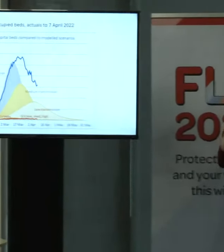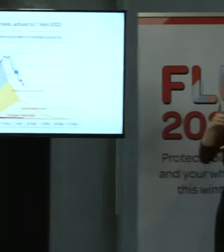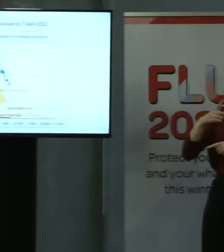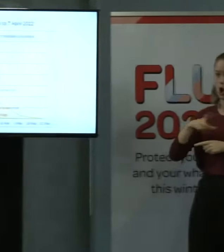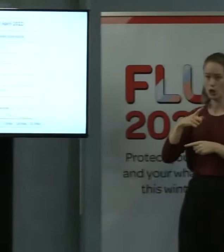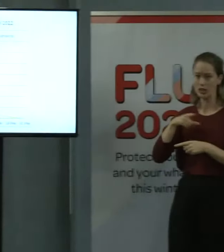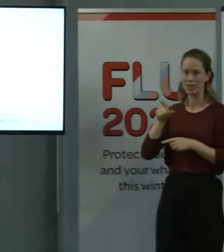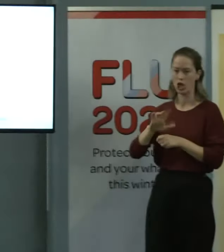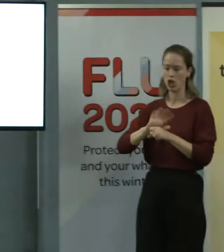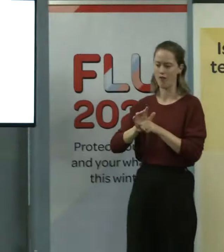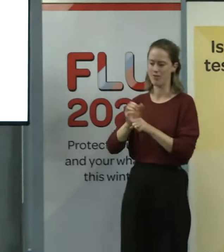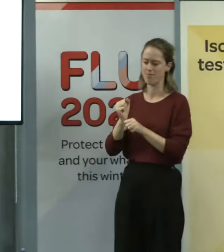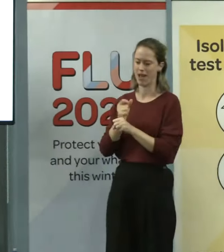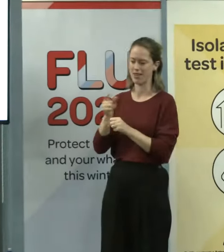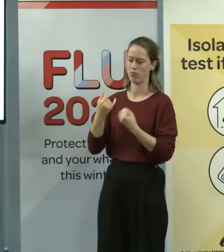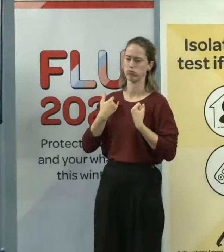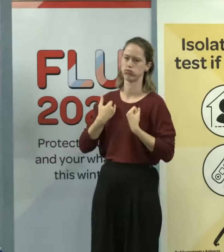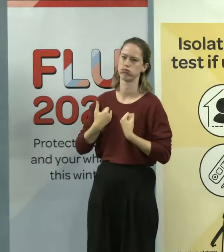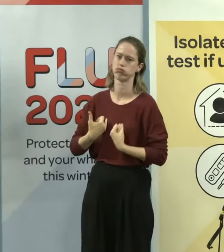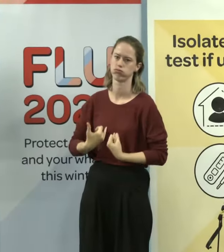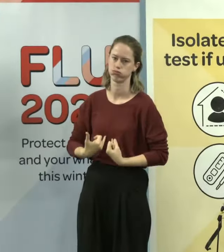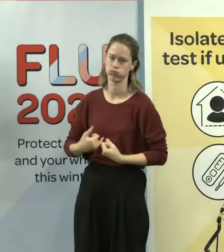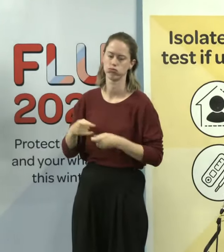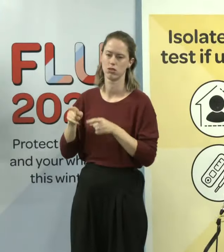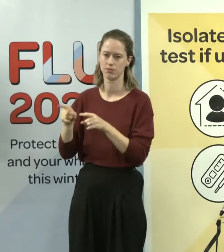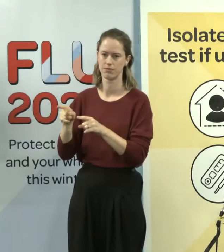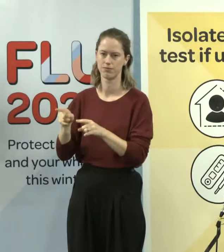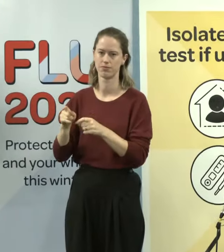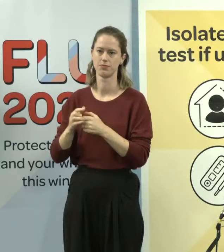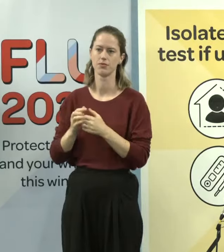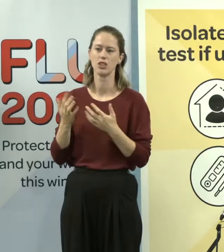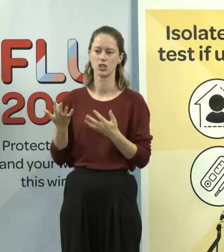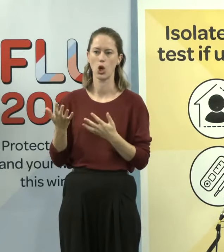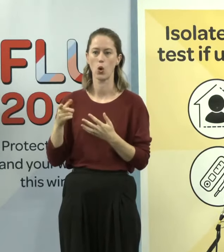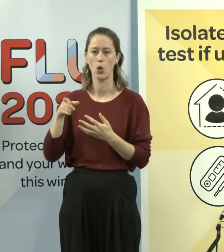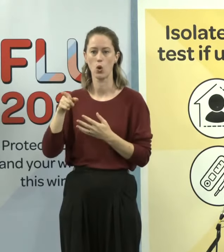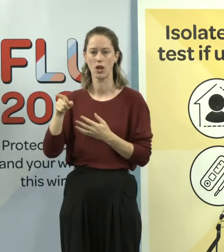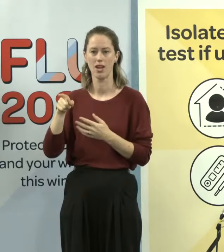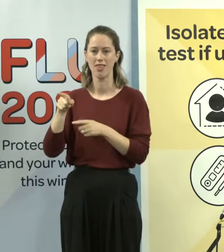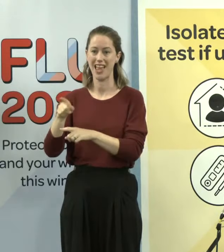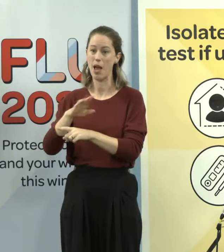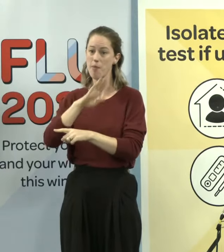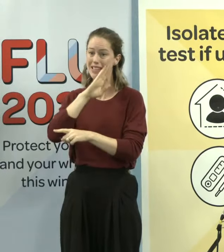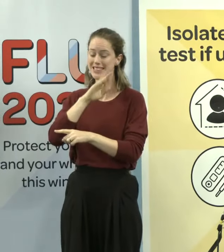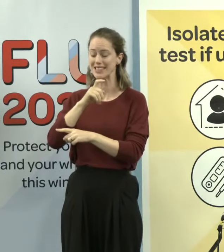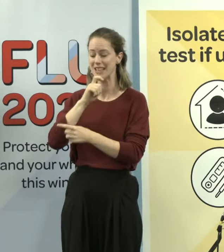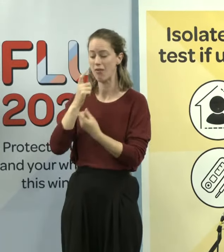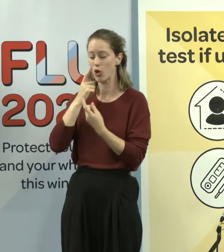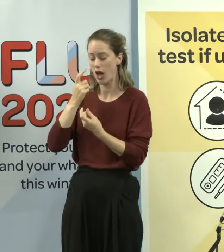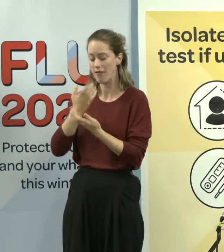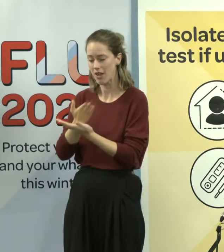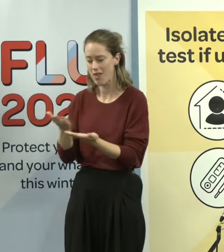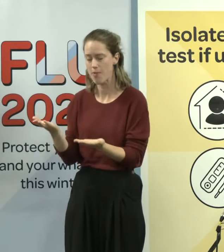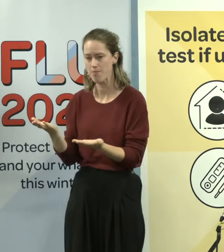take kei te hohipera. Engari kei